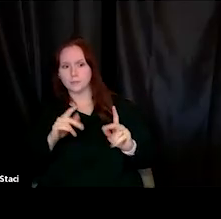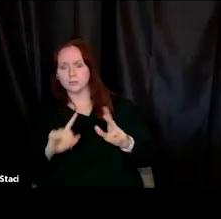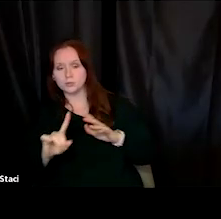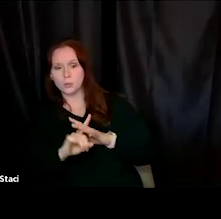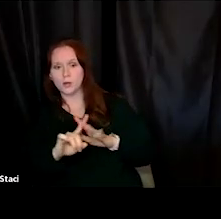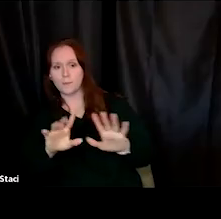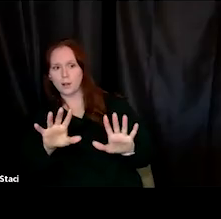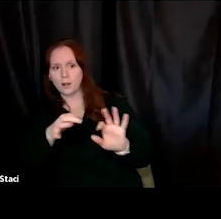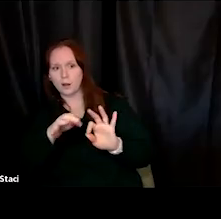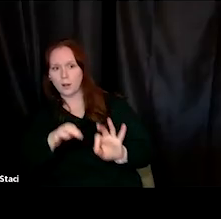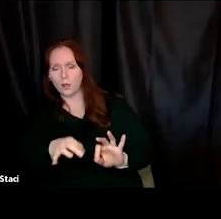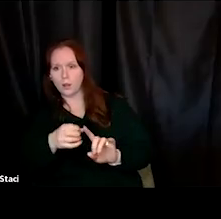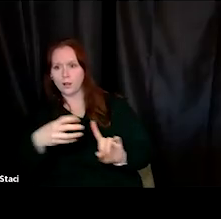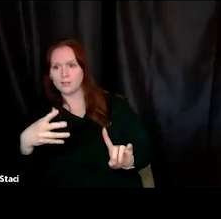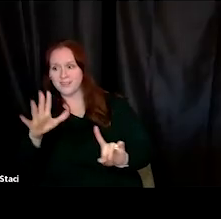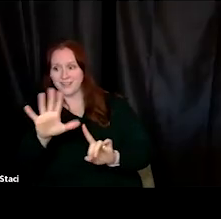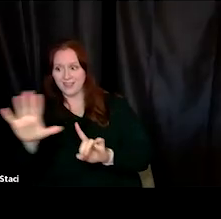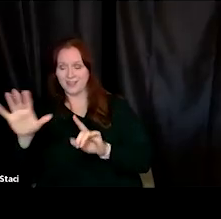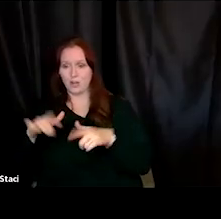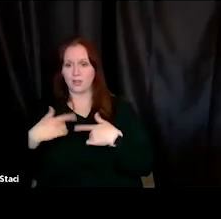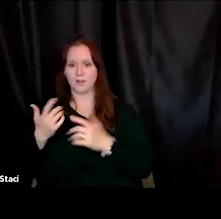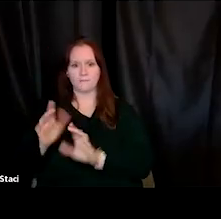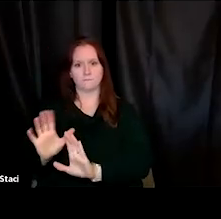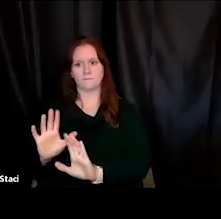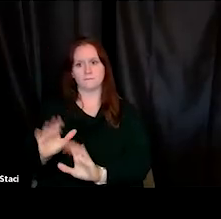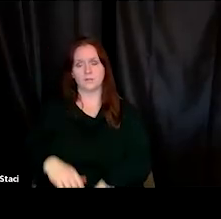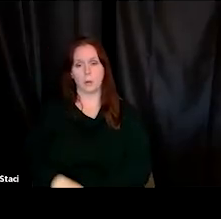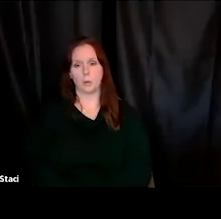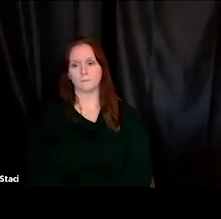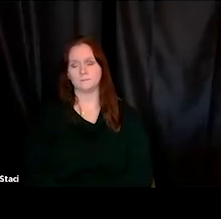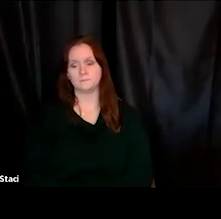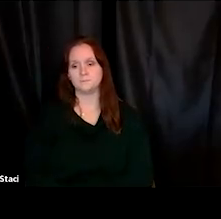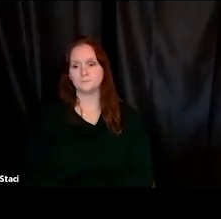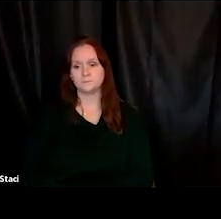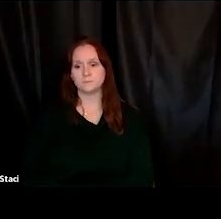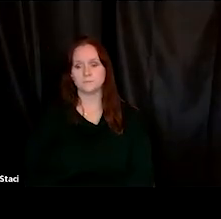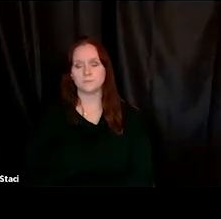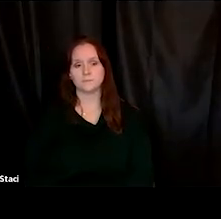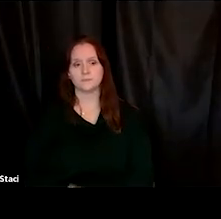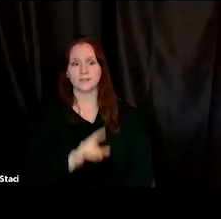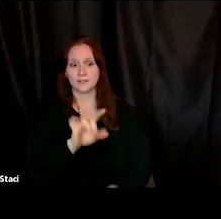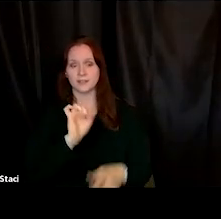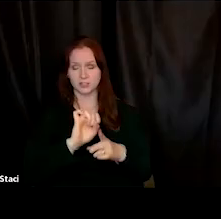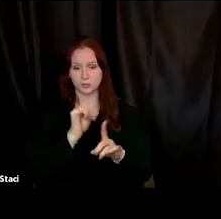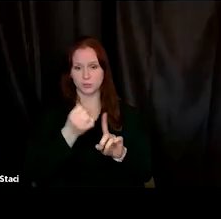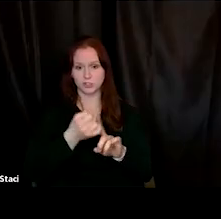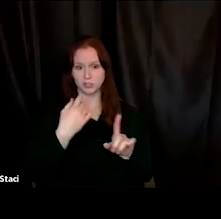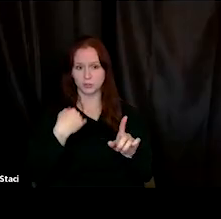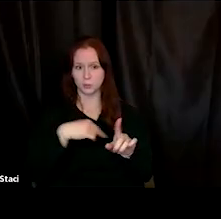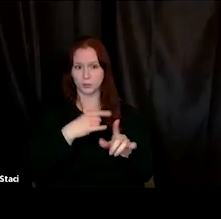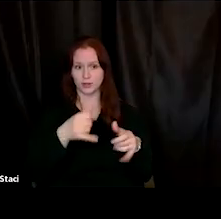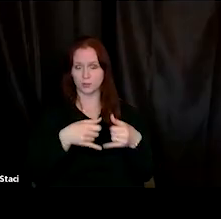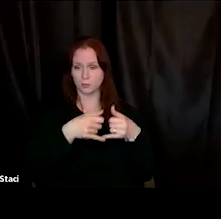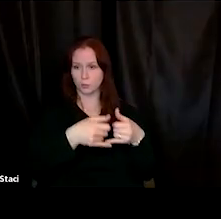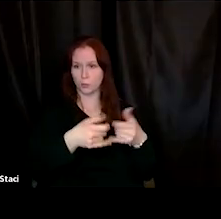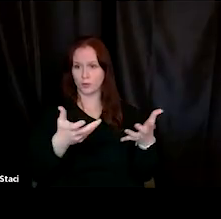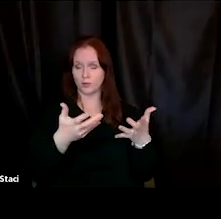desde la política anterior de solo 36 meses. Voy a continuar con la siguiente diapositiva, la número 24.